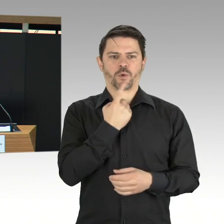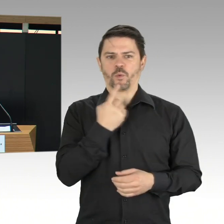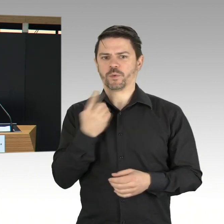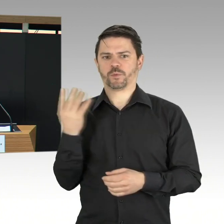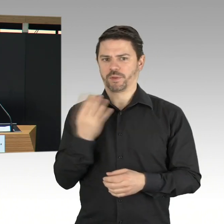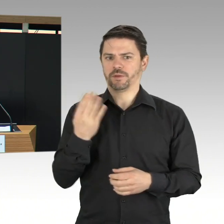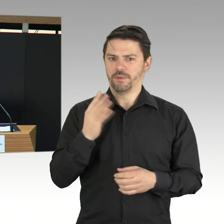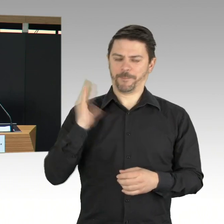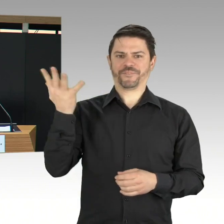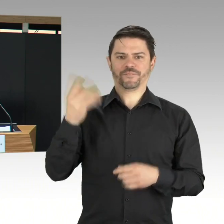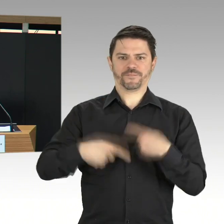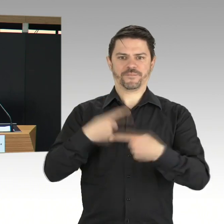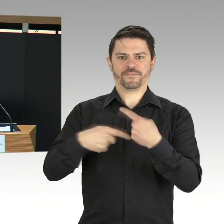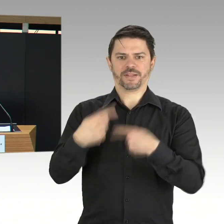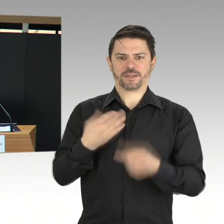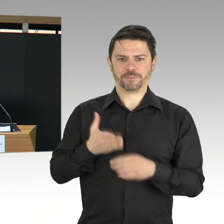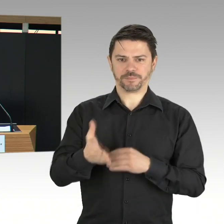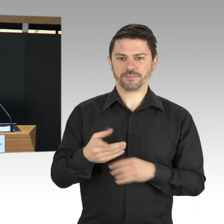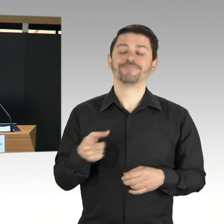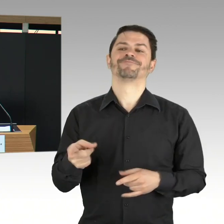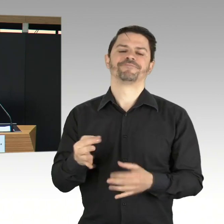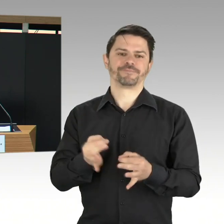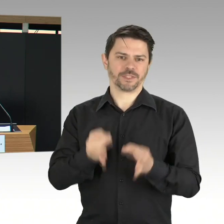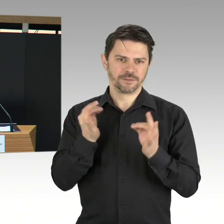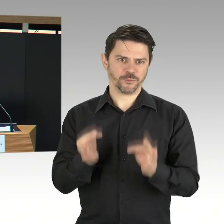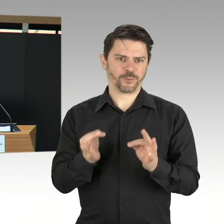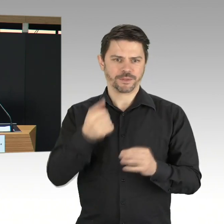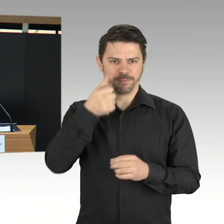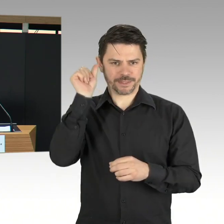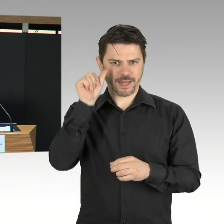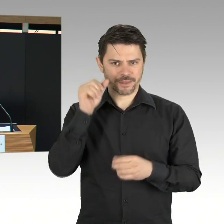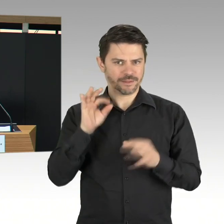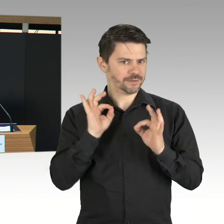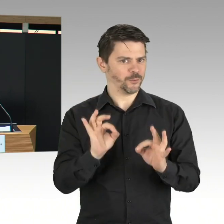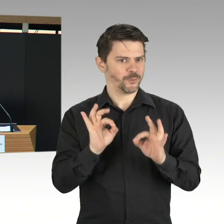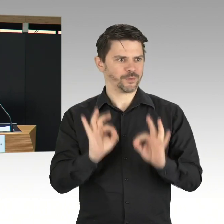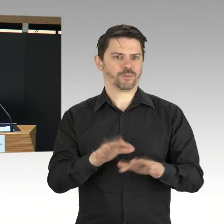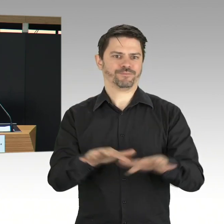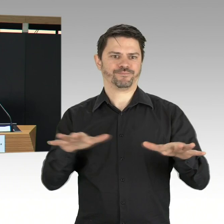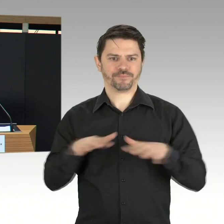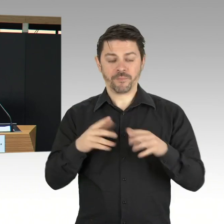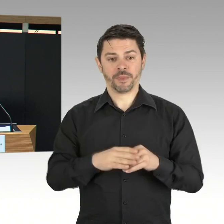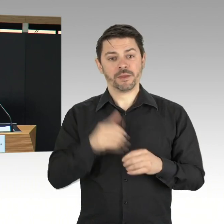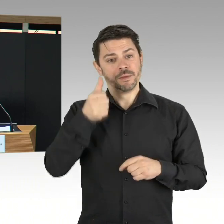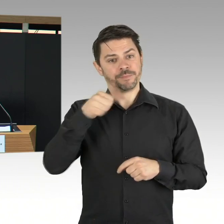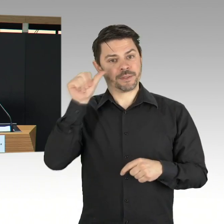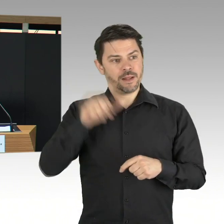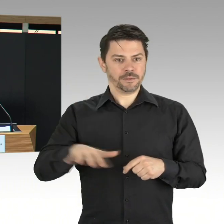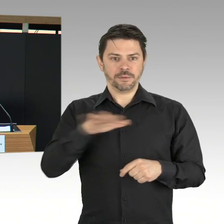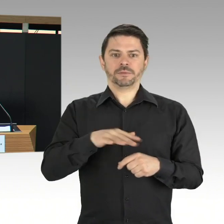Ich habe es ja vorhin schon gesagt ... Na ja so viele Damen gibt es ja da nicht. Also meine Herren und meine Damen von der CDU,